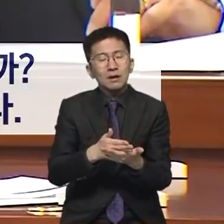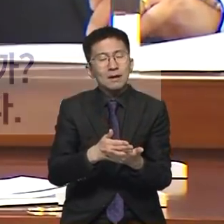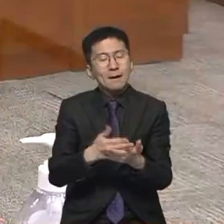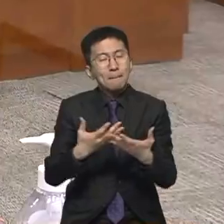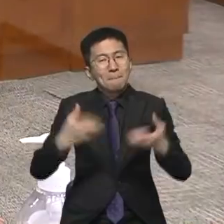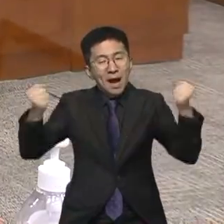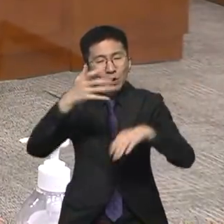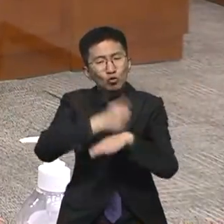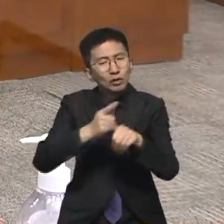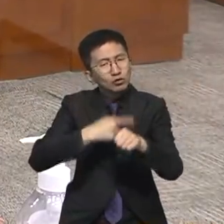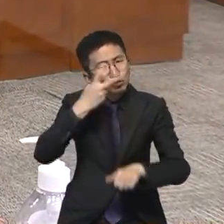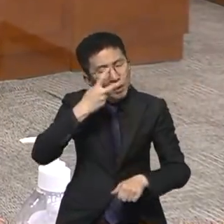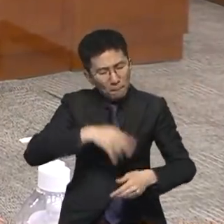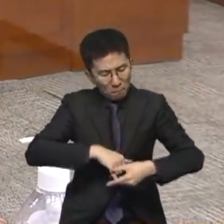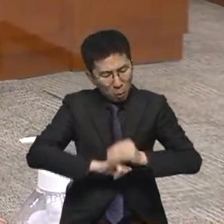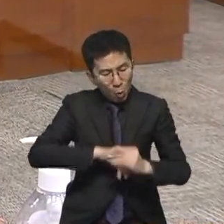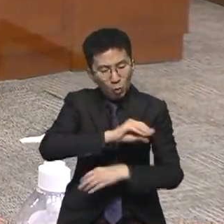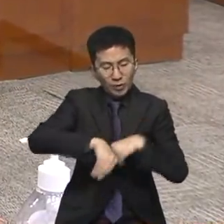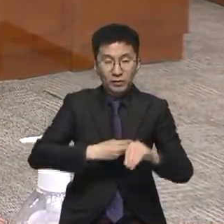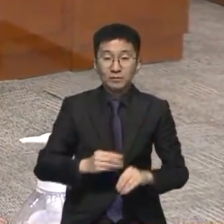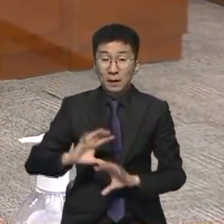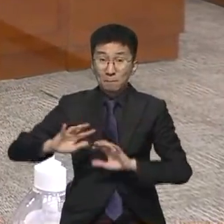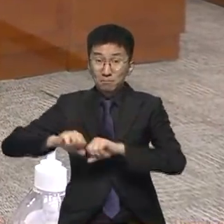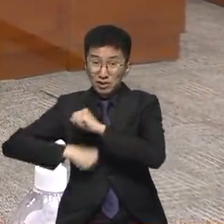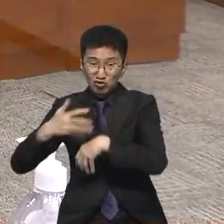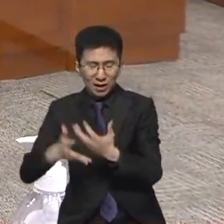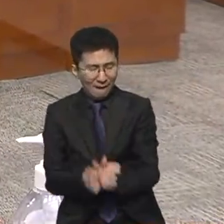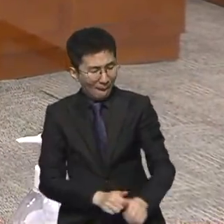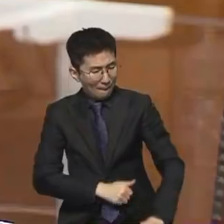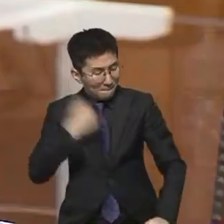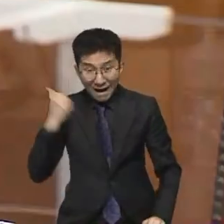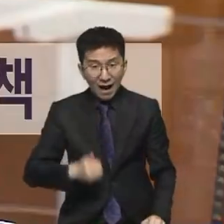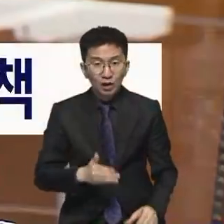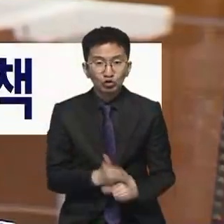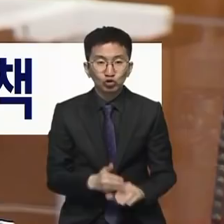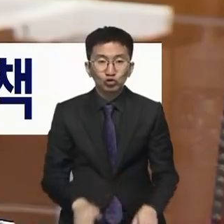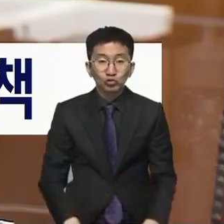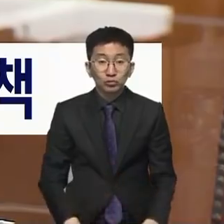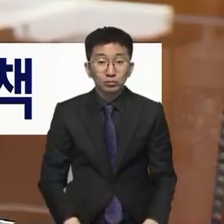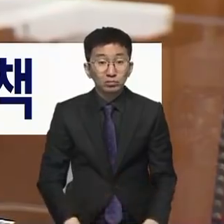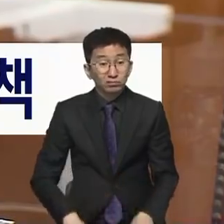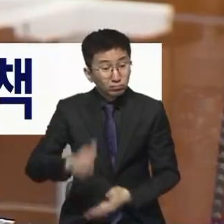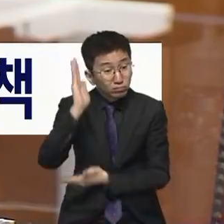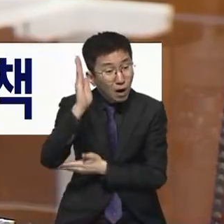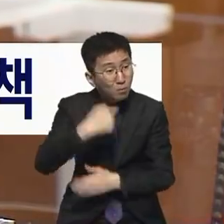(기자) 민주당 의원들은 발끈했습니다. 낭송회를 듣는 자리가 아니라는 질타와